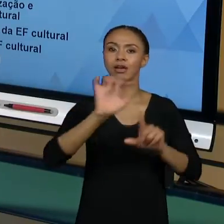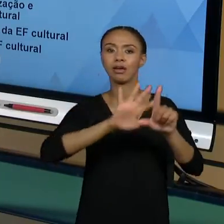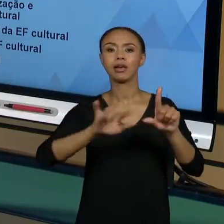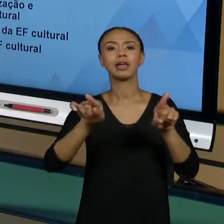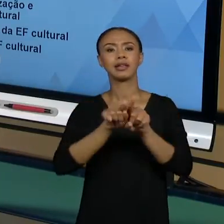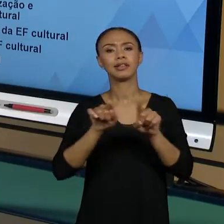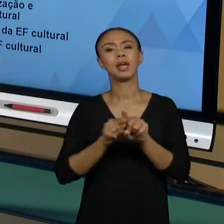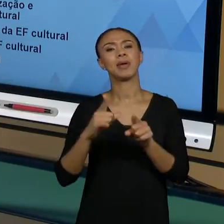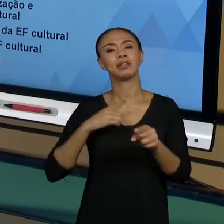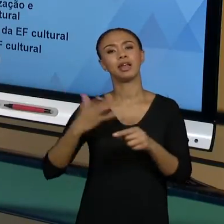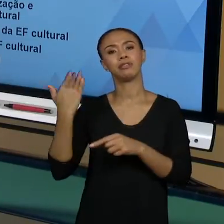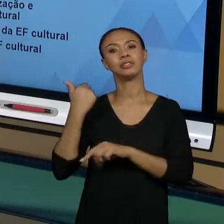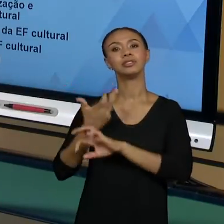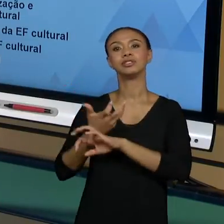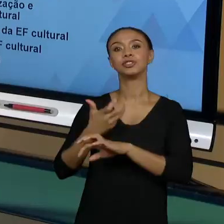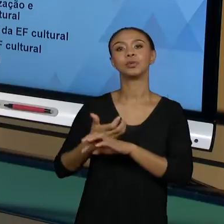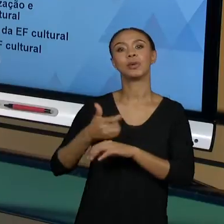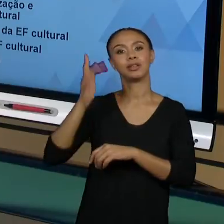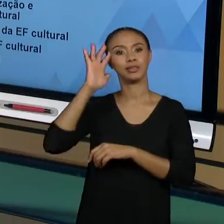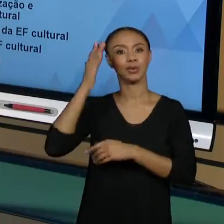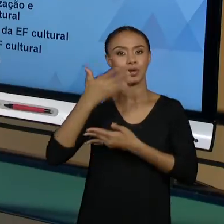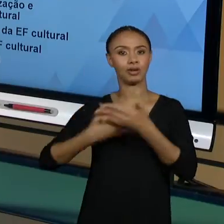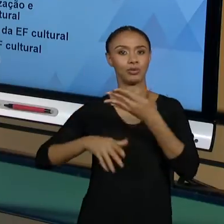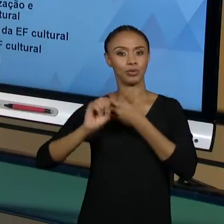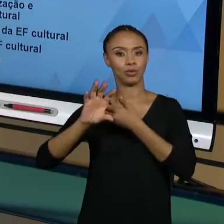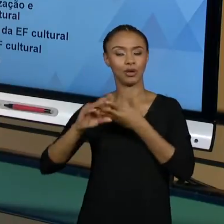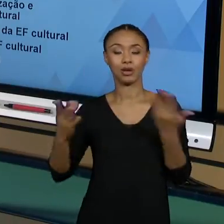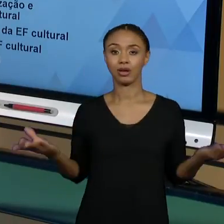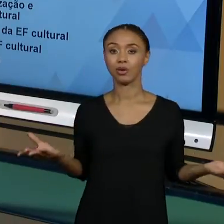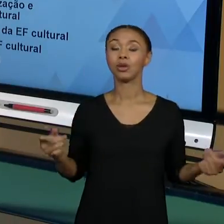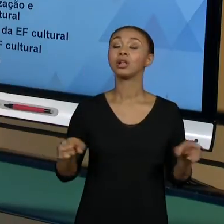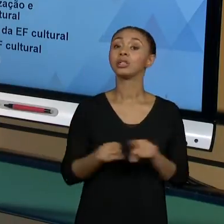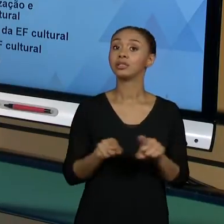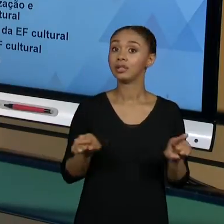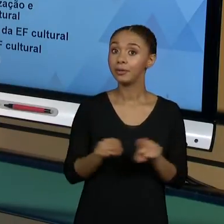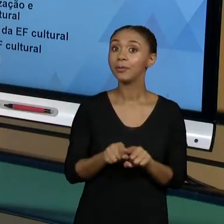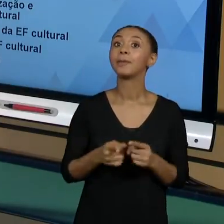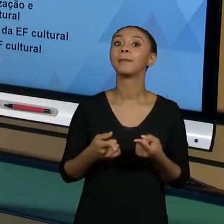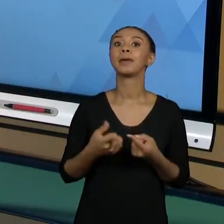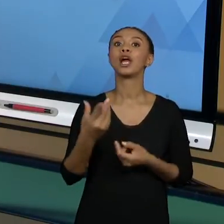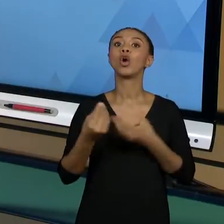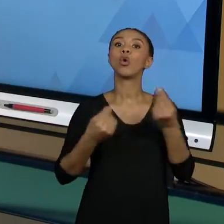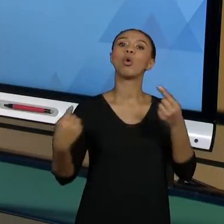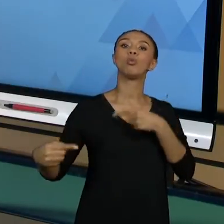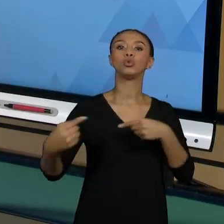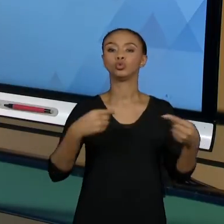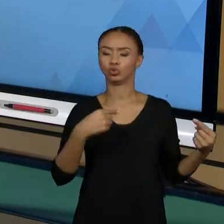"TEORIAS DO CURRÍCULO" E PUDERAM SE APROPRIAR OU SEREM INTRODUZIDOS NESSAS DISCUSSÕES. POIS BEM, O